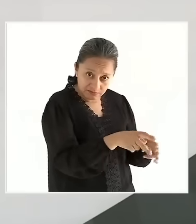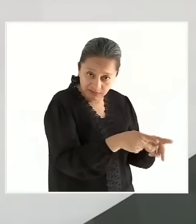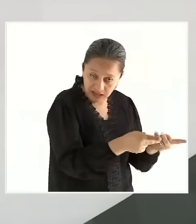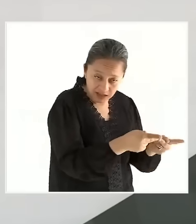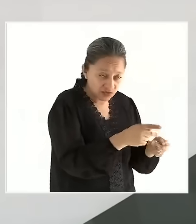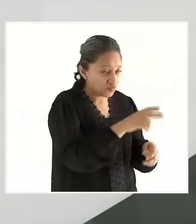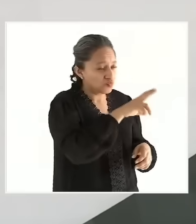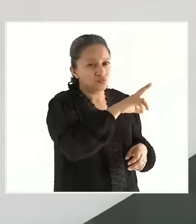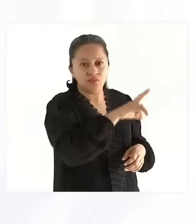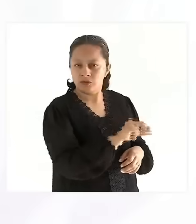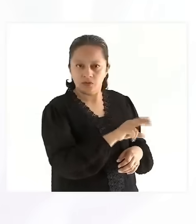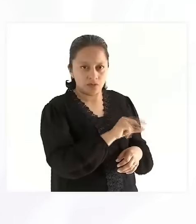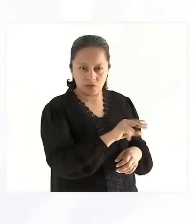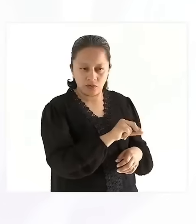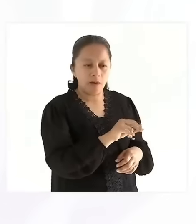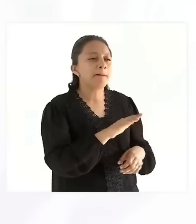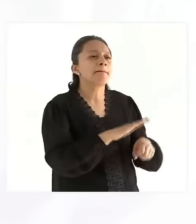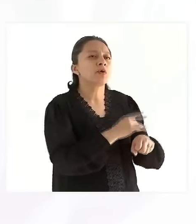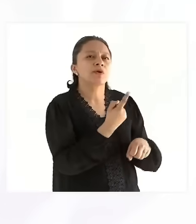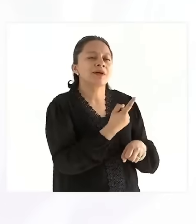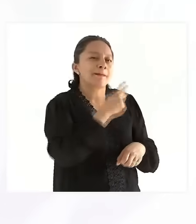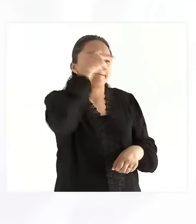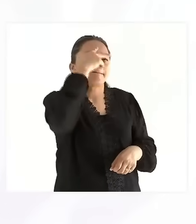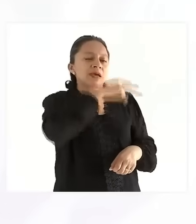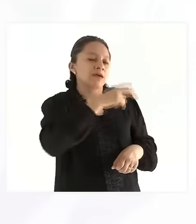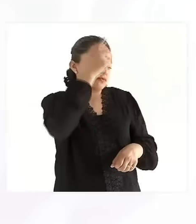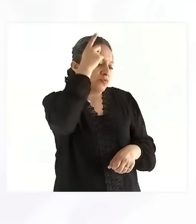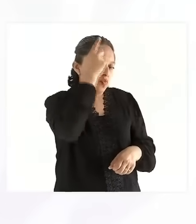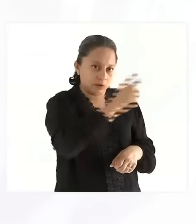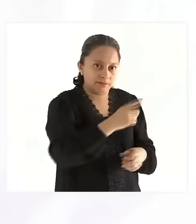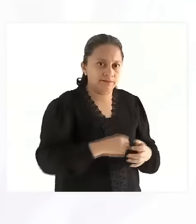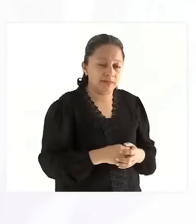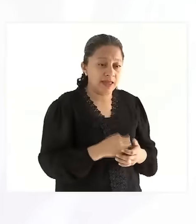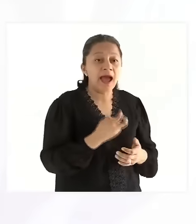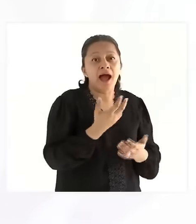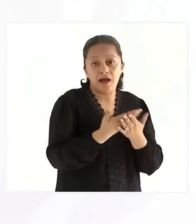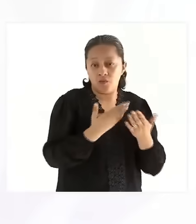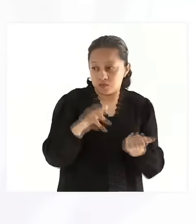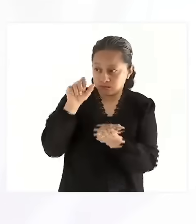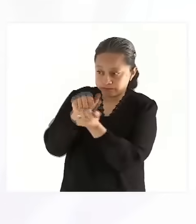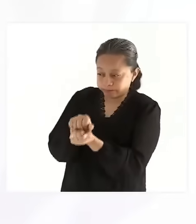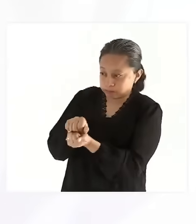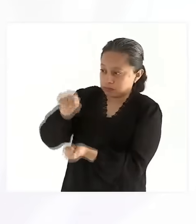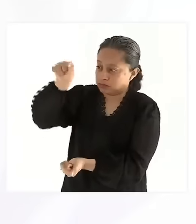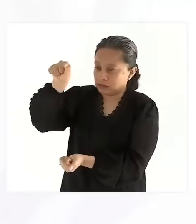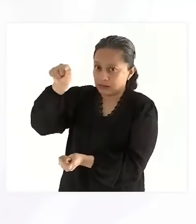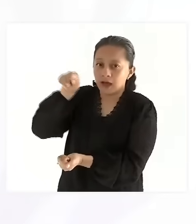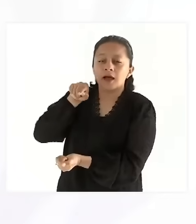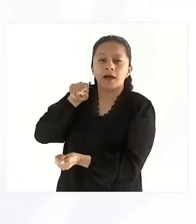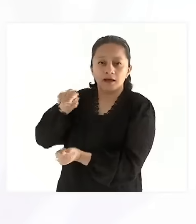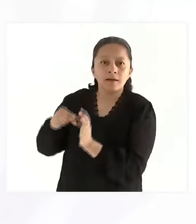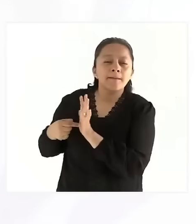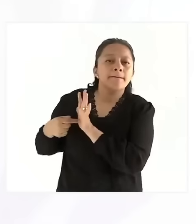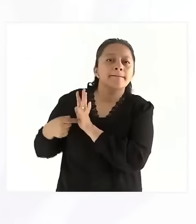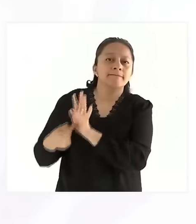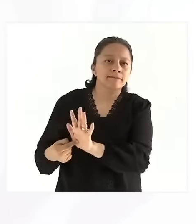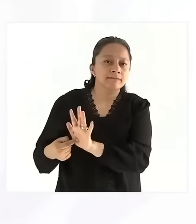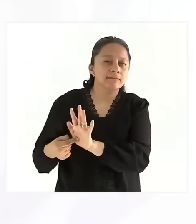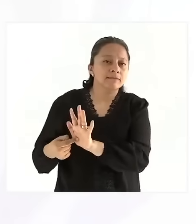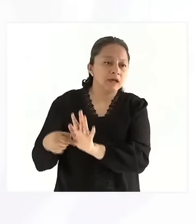y del pueblo de México. Eso permite desde la Constitución que CFE genere mayoritariamente toda